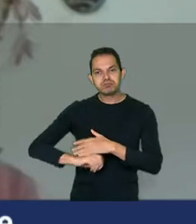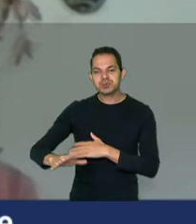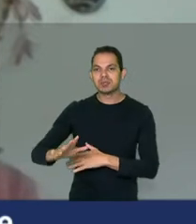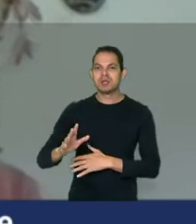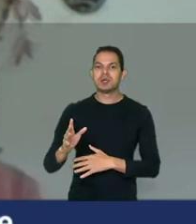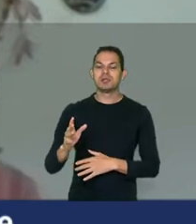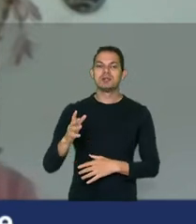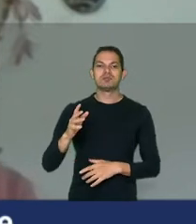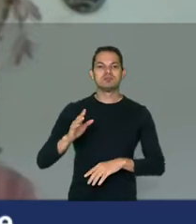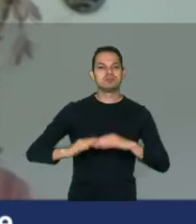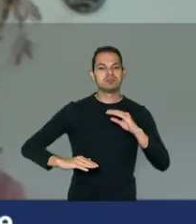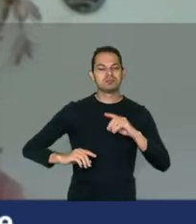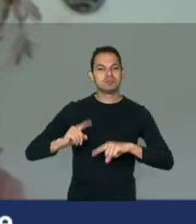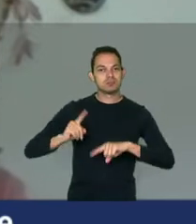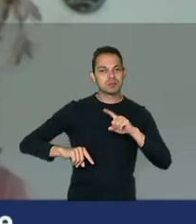MUITO OBRIGADA. EU GOSTARIA QUE ESSE PRONUNCIAMENTO FOSSE